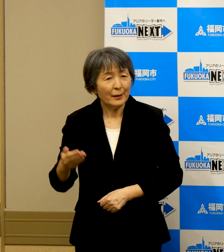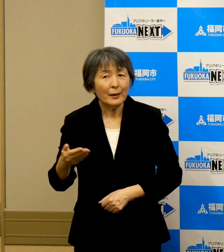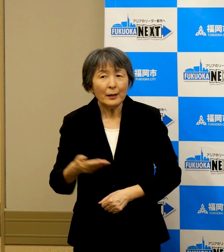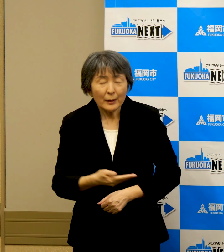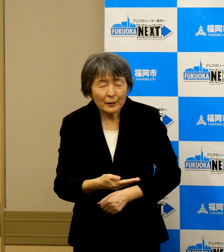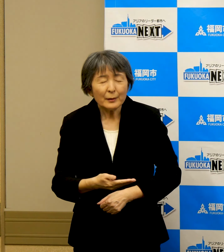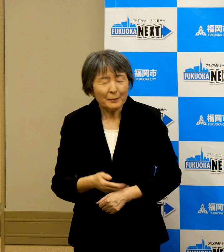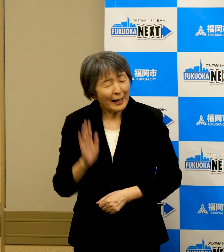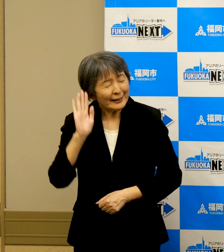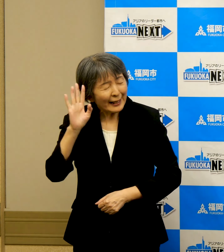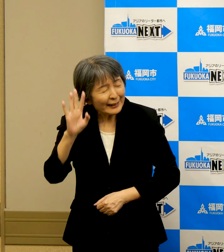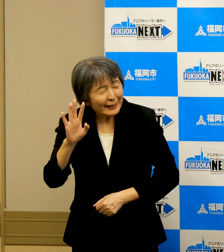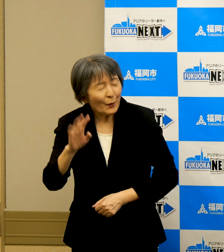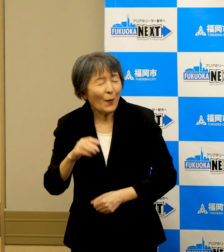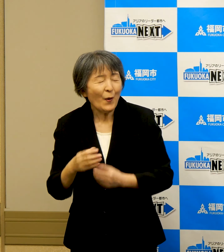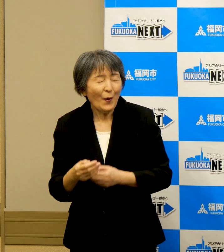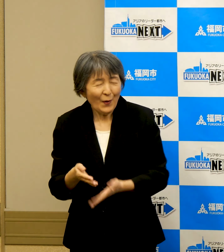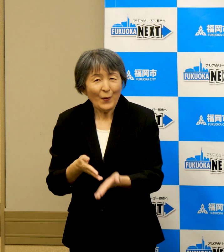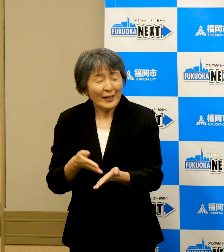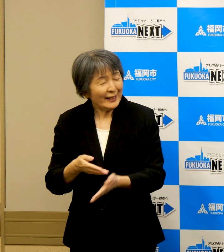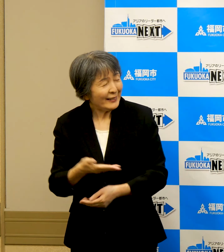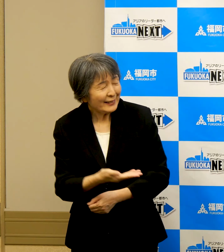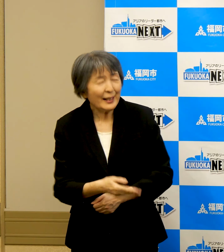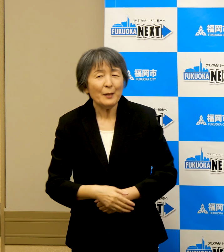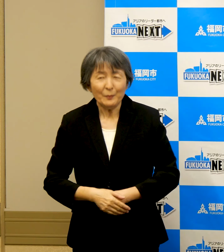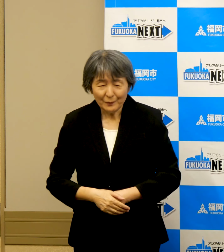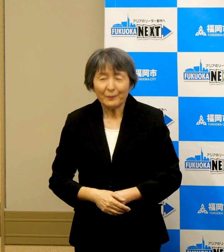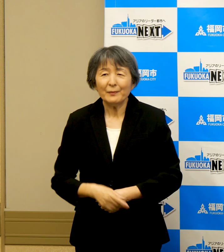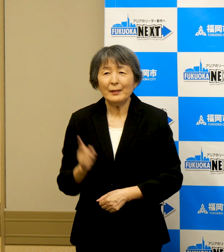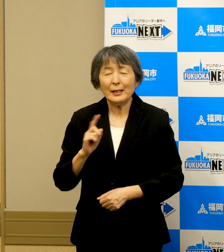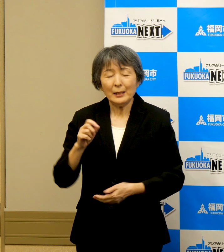それは (市長)そうですね 何かを付けてみたいなことは ちょっと先かなと思います